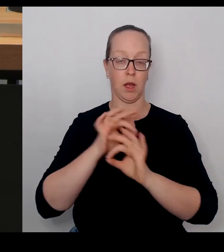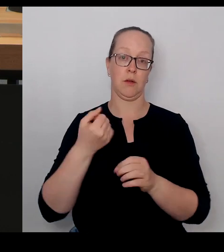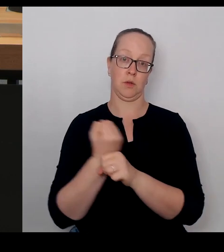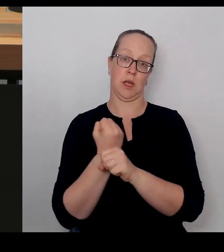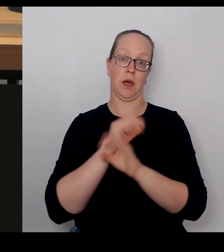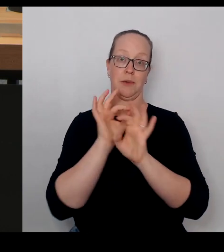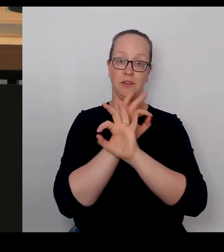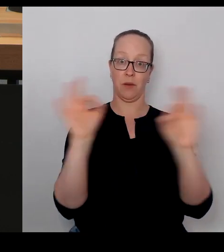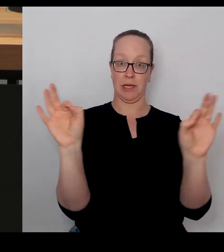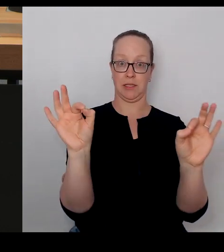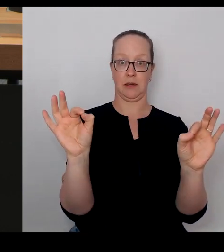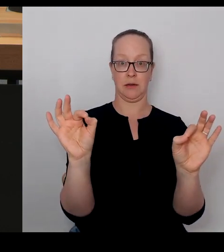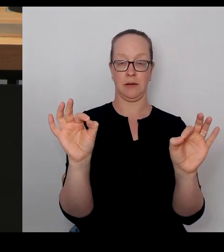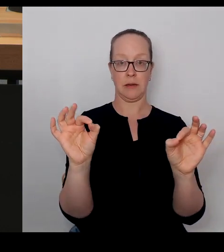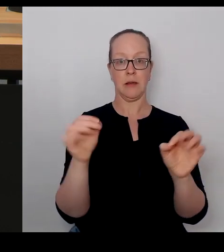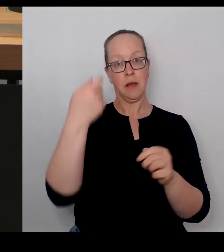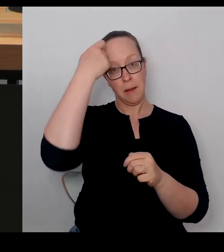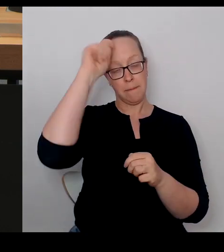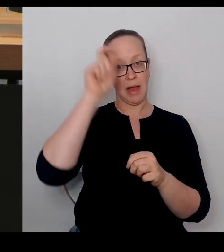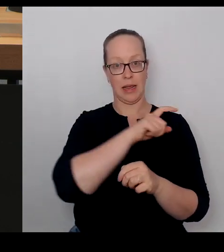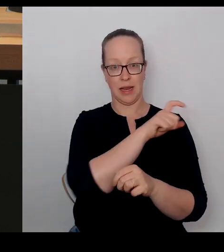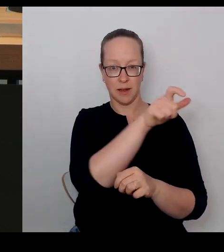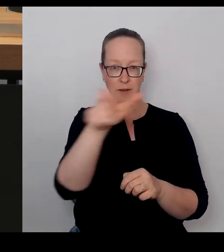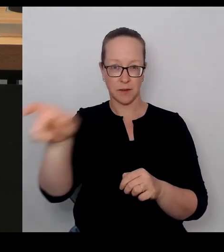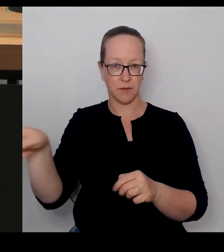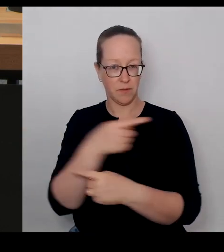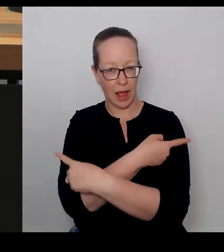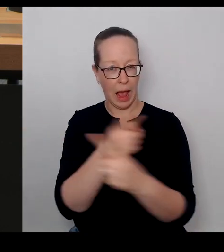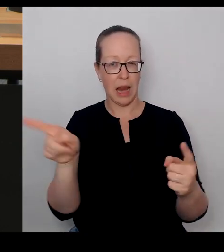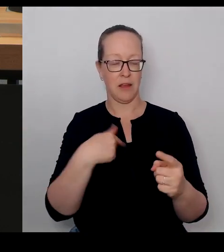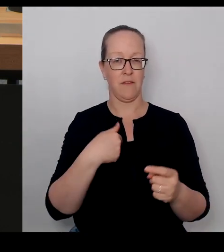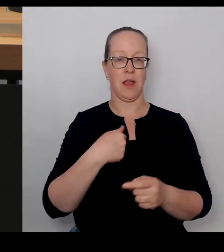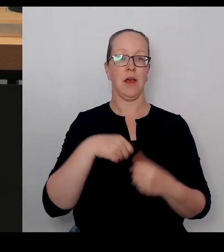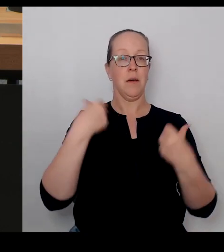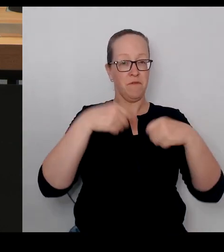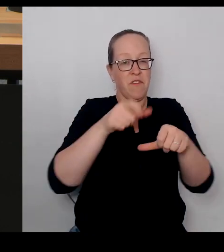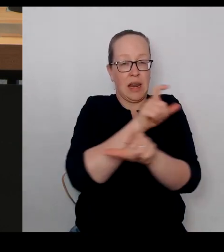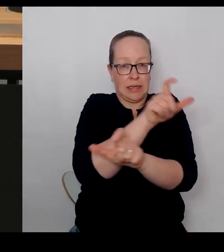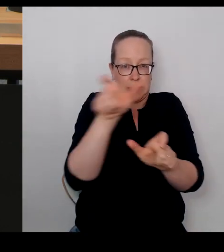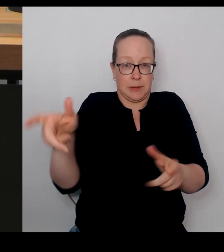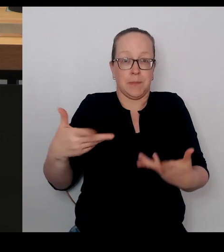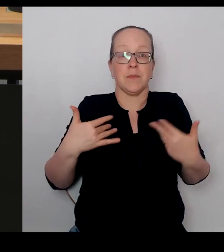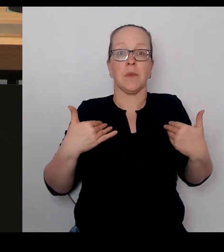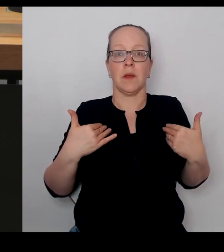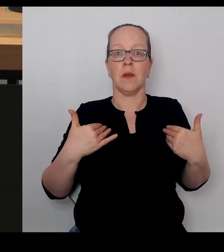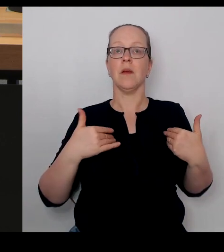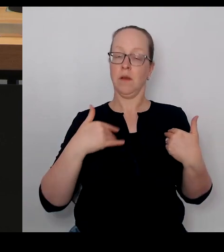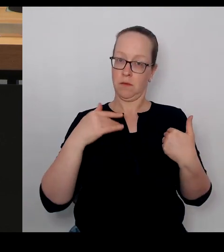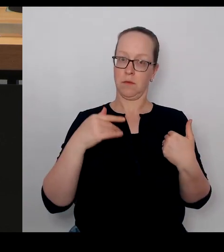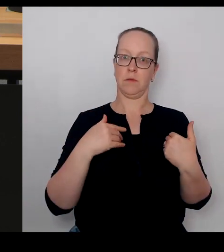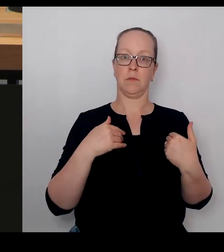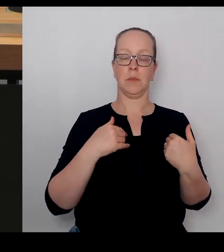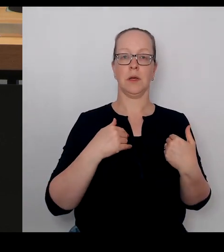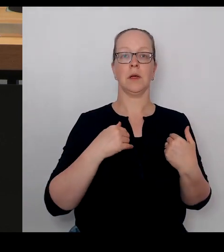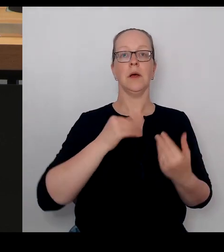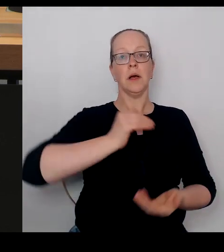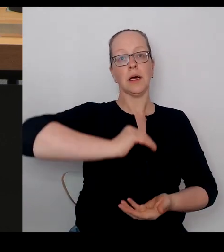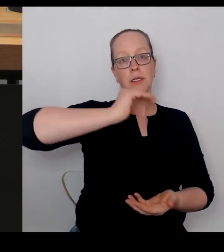verantwortungsvoll mit den vorhandenen und uns vertrauten Ressourcen umzugehen. Wir müssen sicherstellen, dass sie bestmöglich zum Wohle